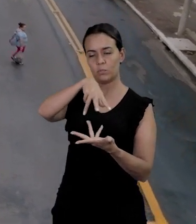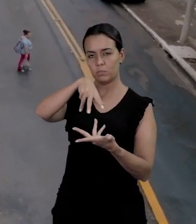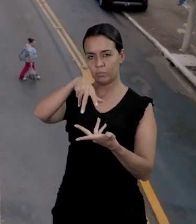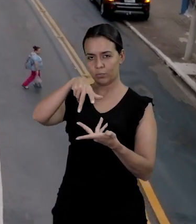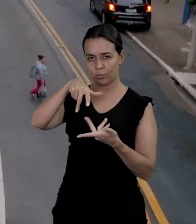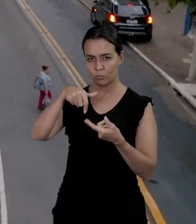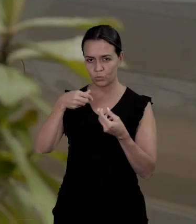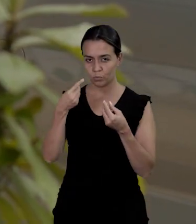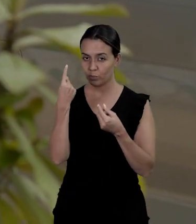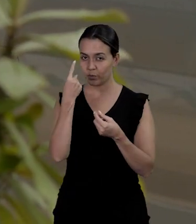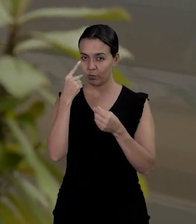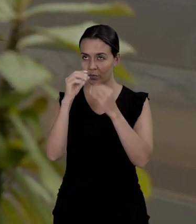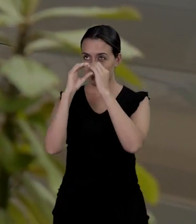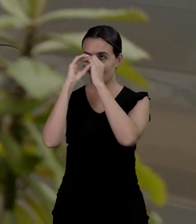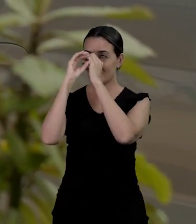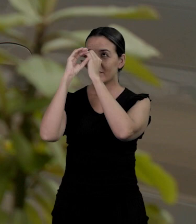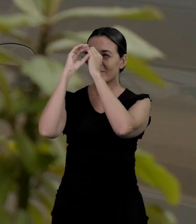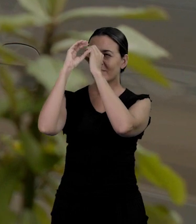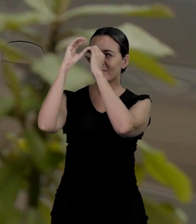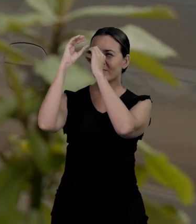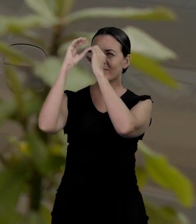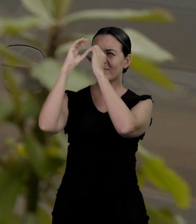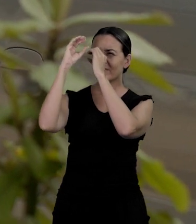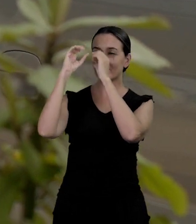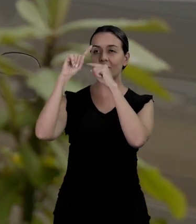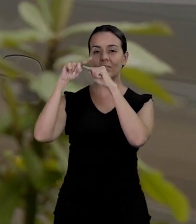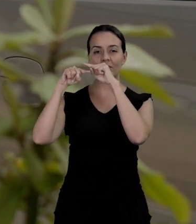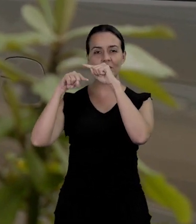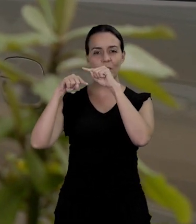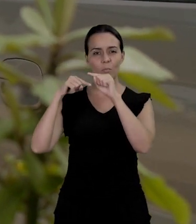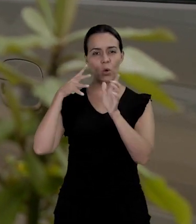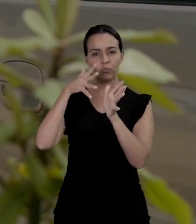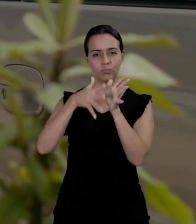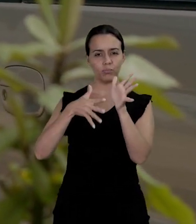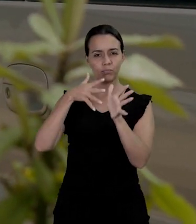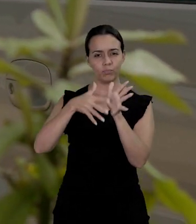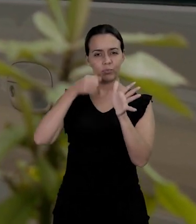o telescópio, o microscópio, a máquina a vapor,